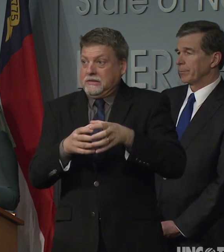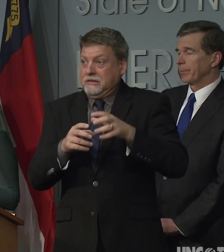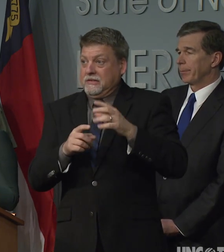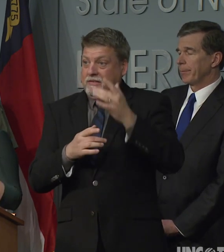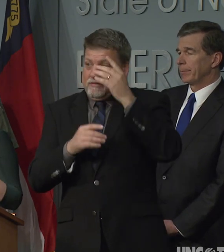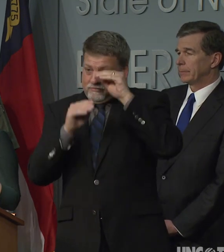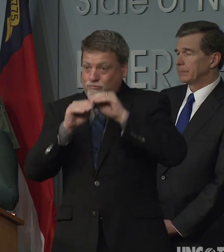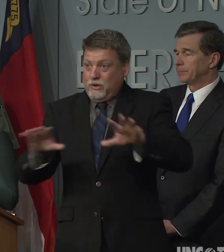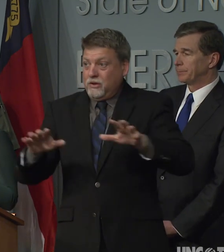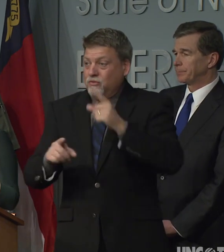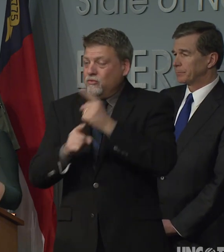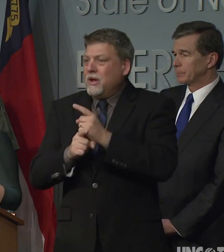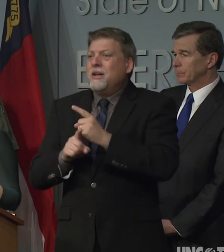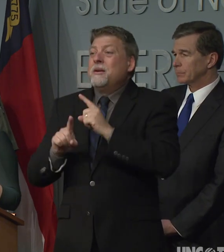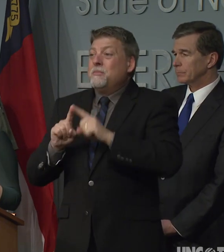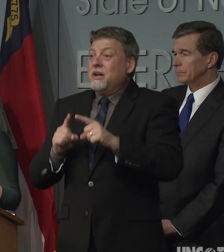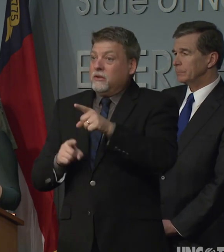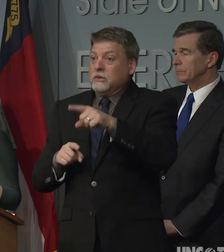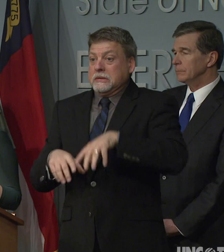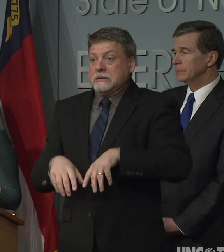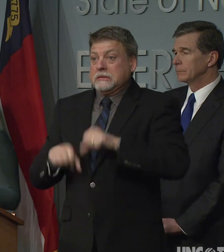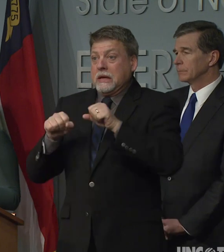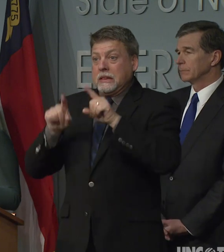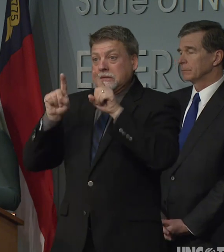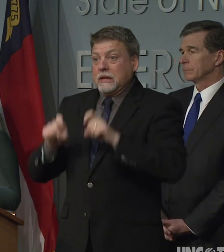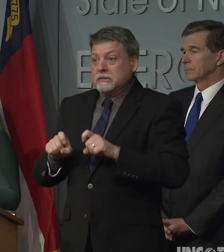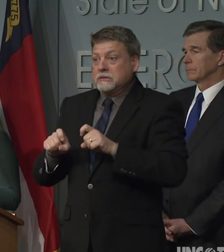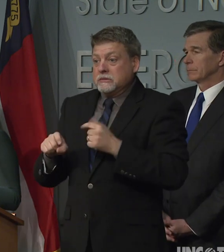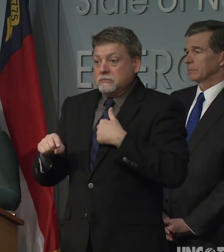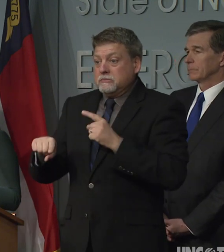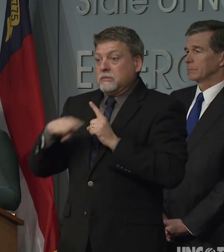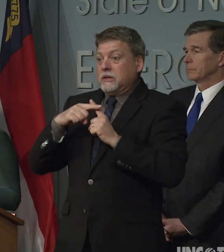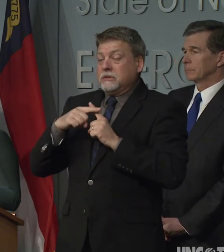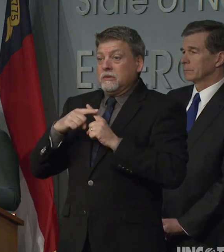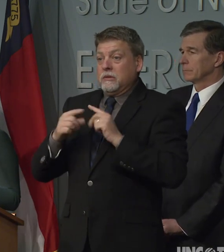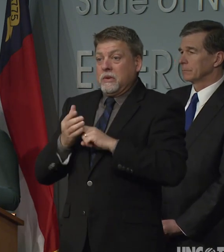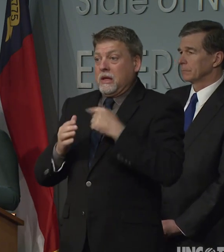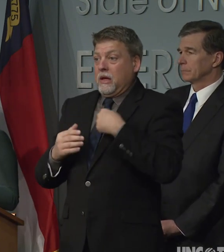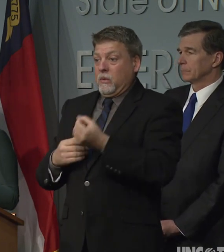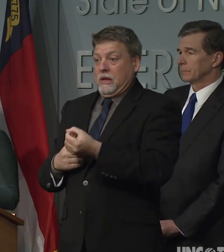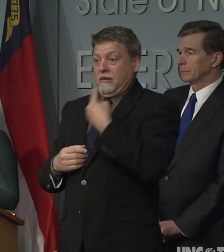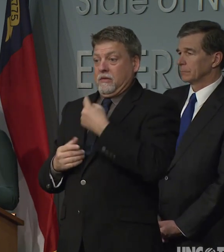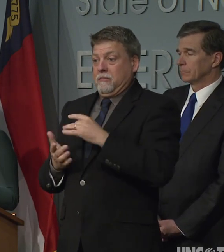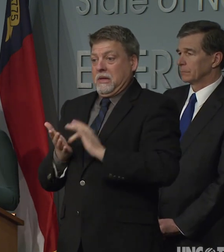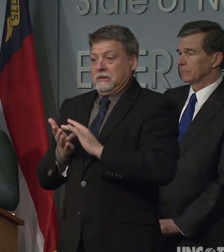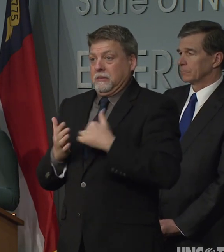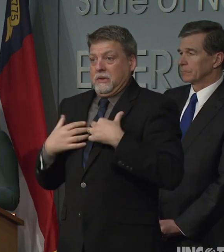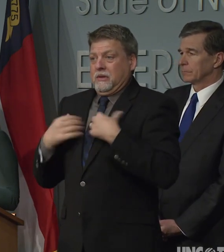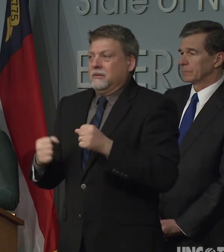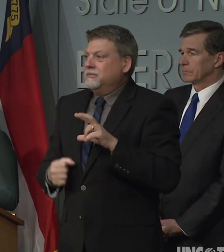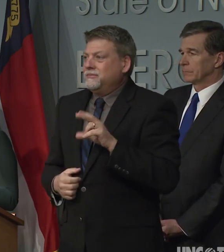obsesionarnos de que estamos haciendo todo lo posible para proteger a la Comunidad para que las personas que